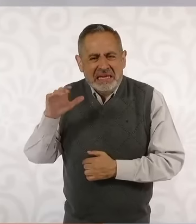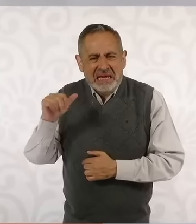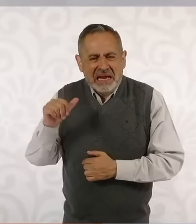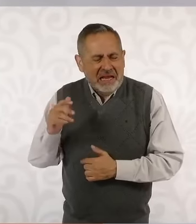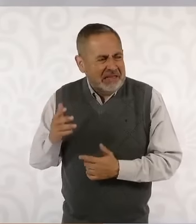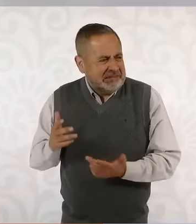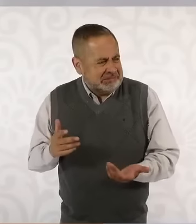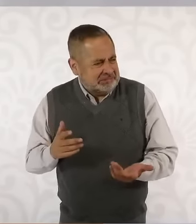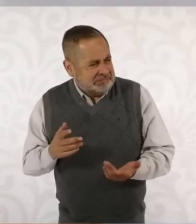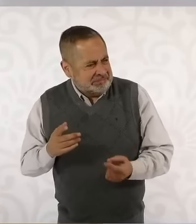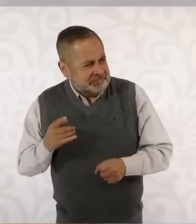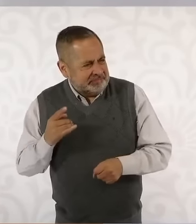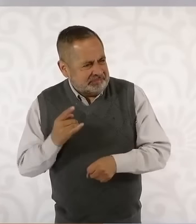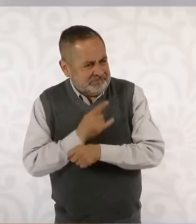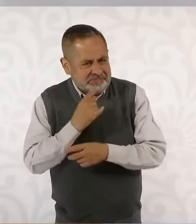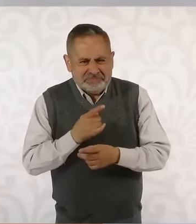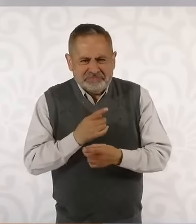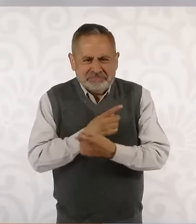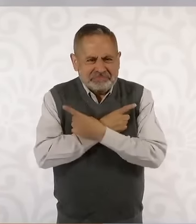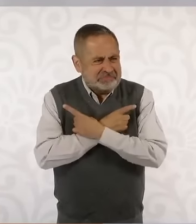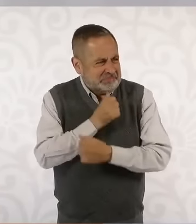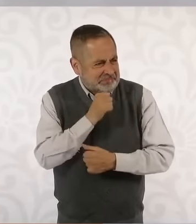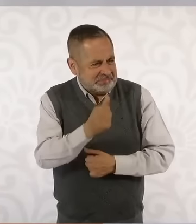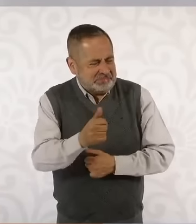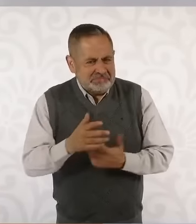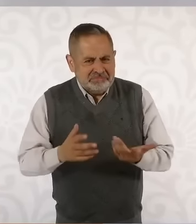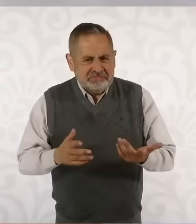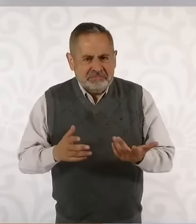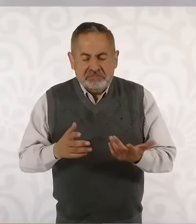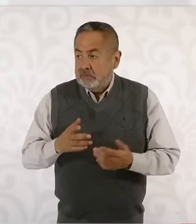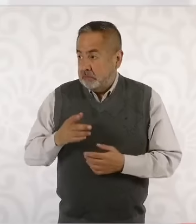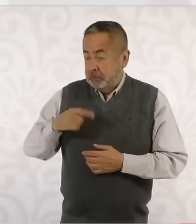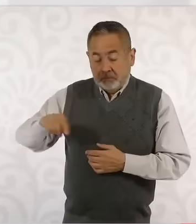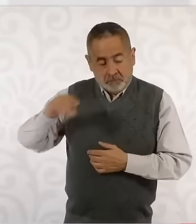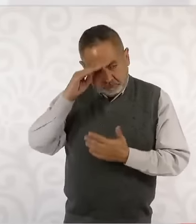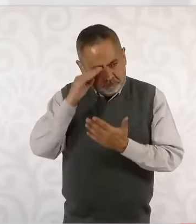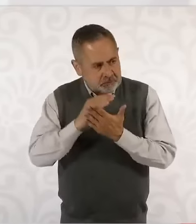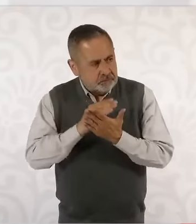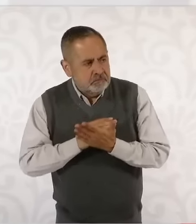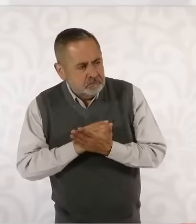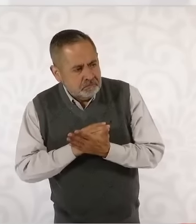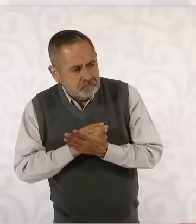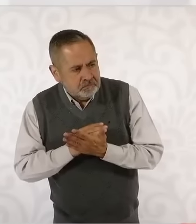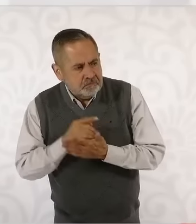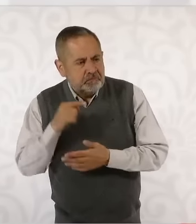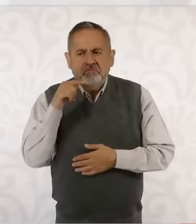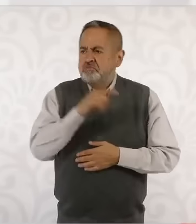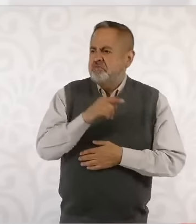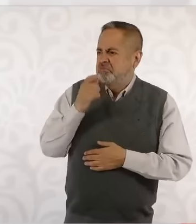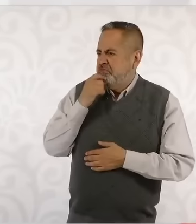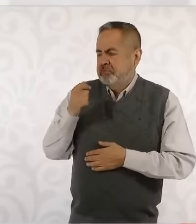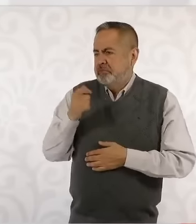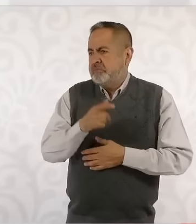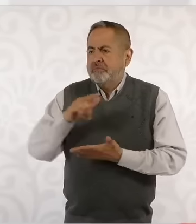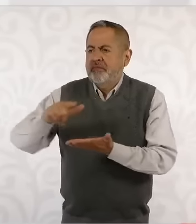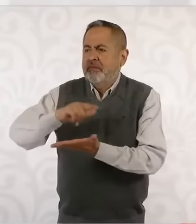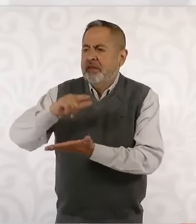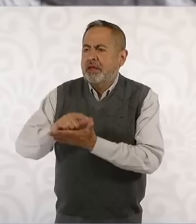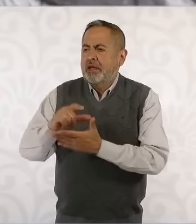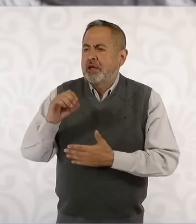eh, pero además si uno lo cataloga puede entrar incluso la ley Olimpia ahí o la revictimización.